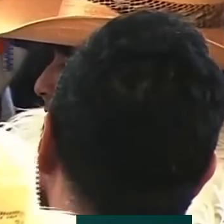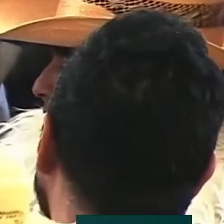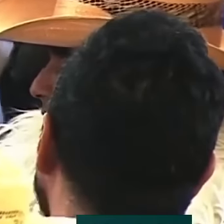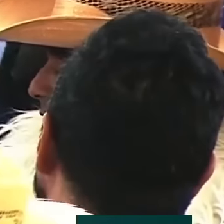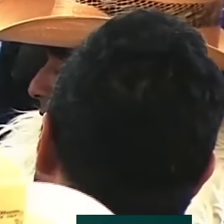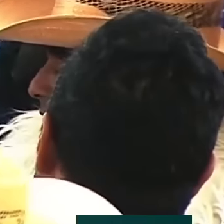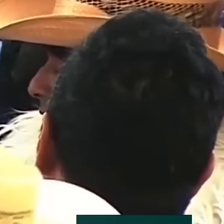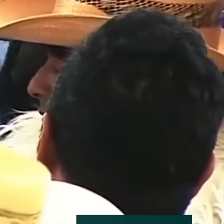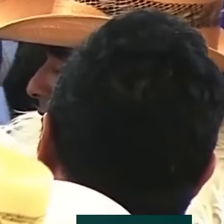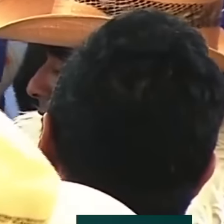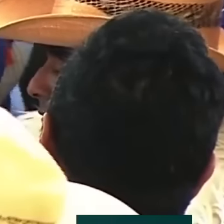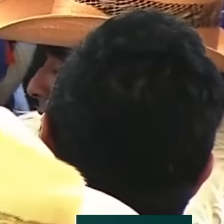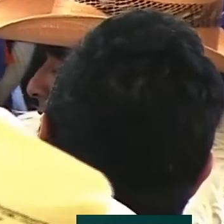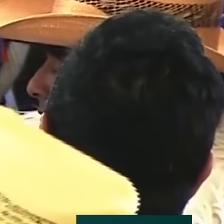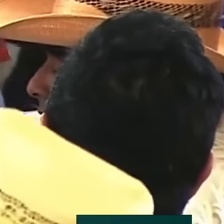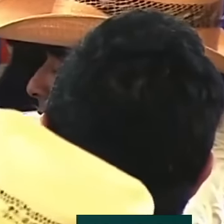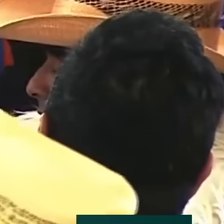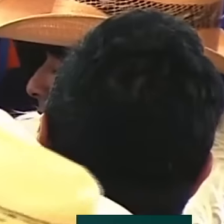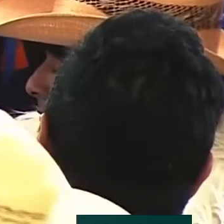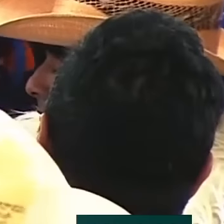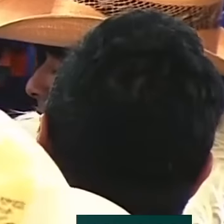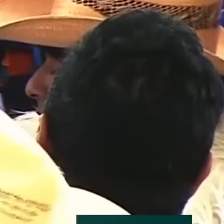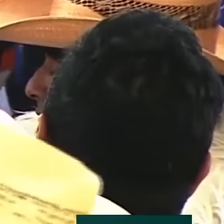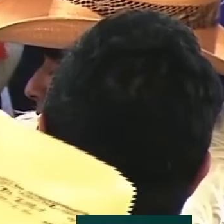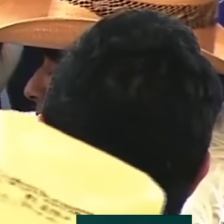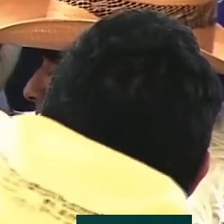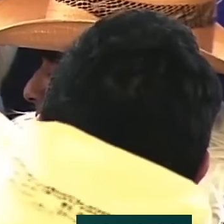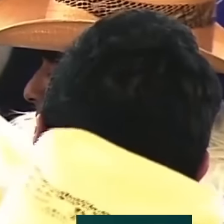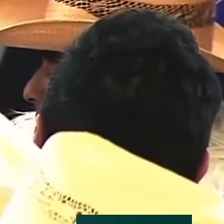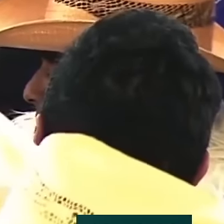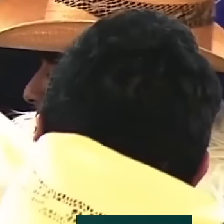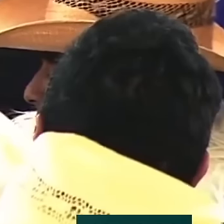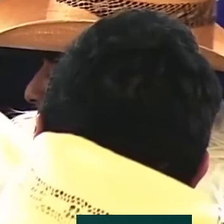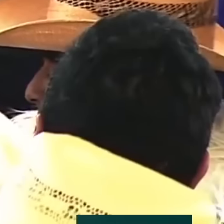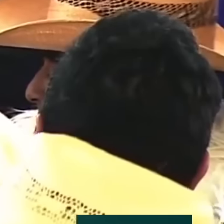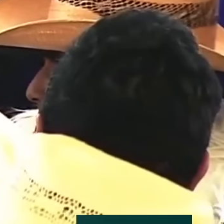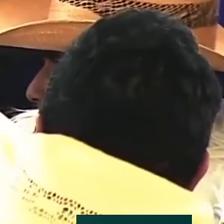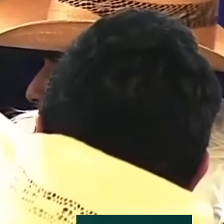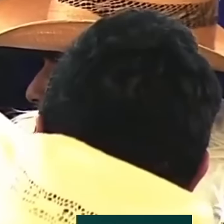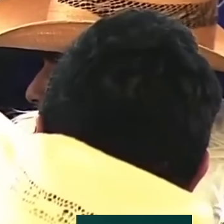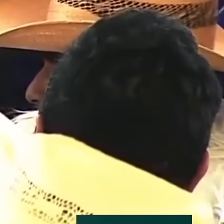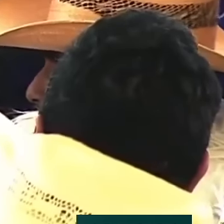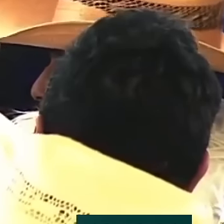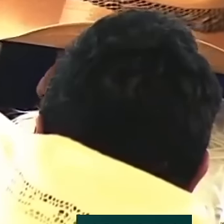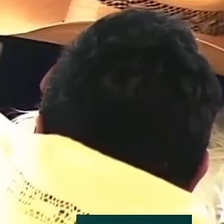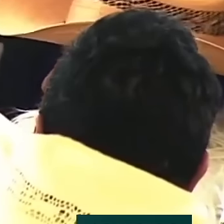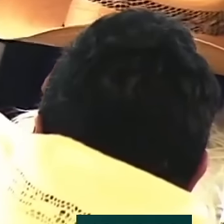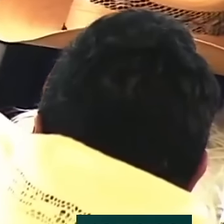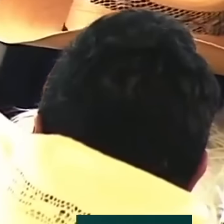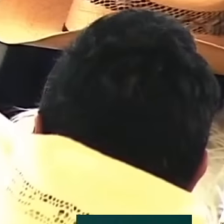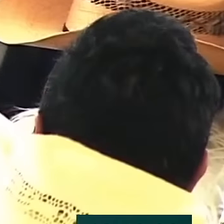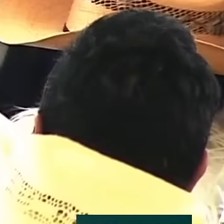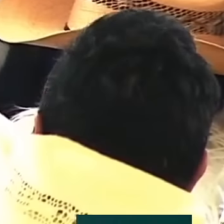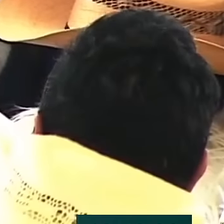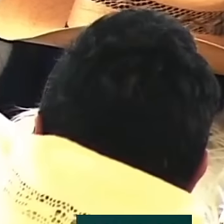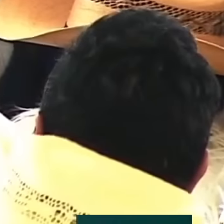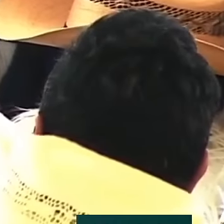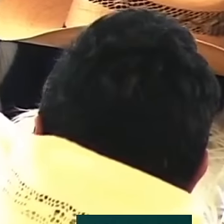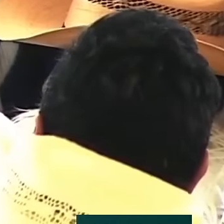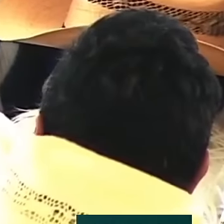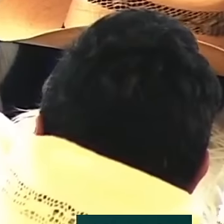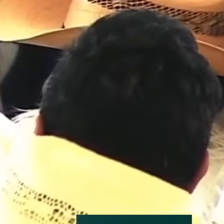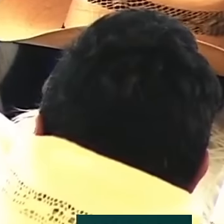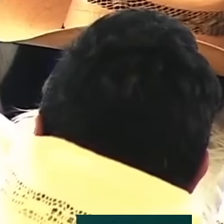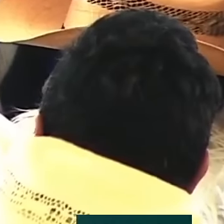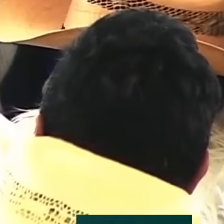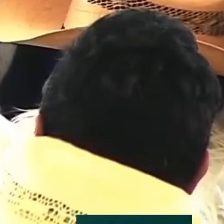past 1857 de ejército francésil y